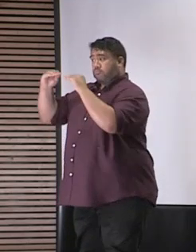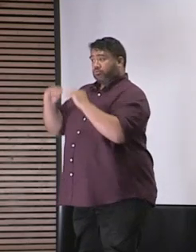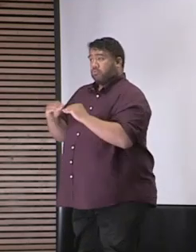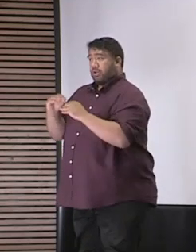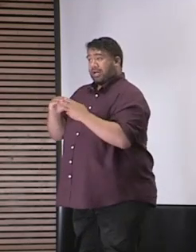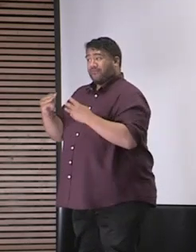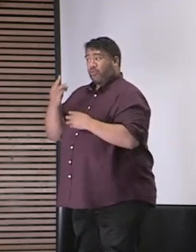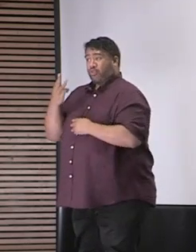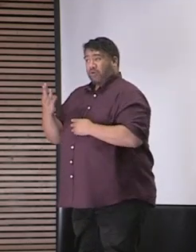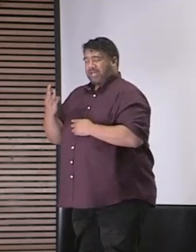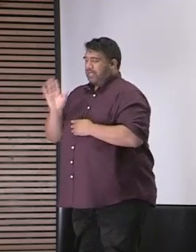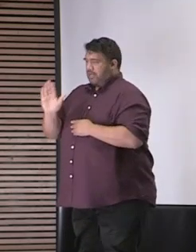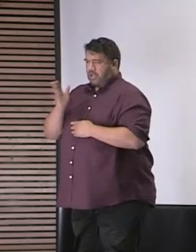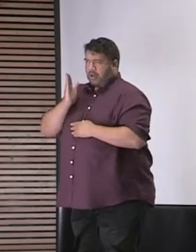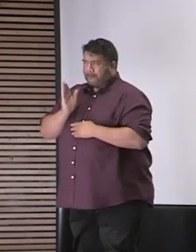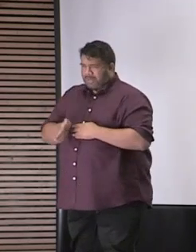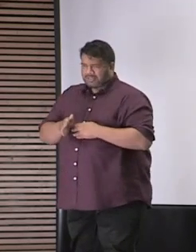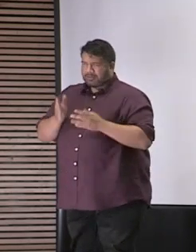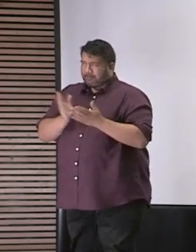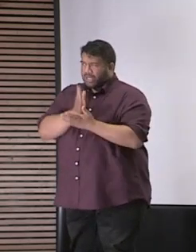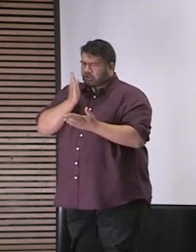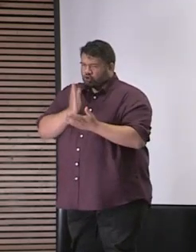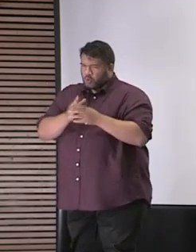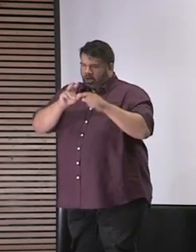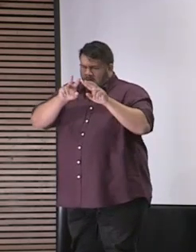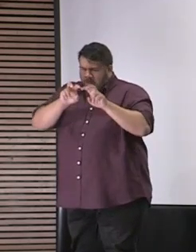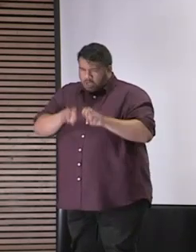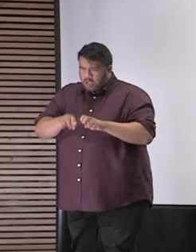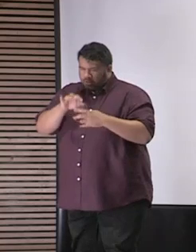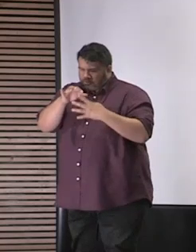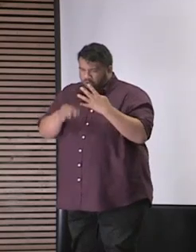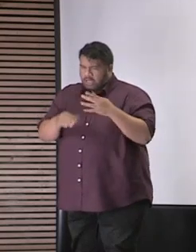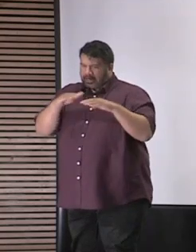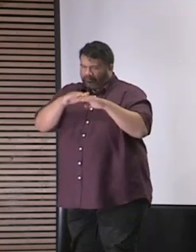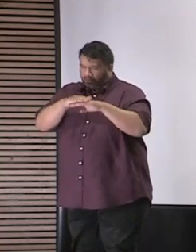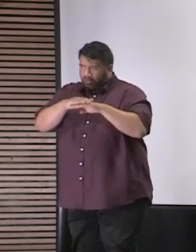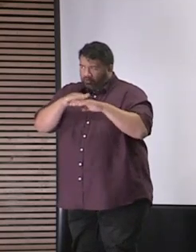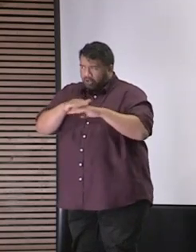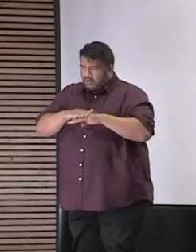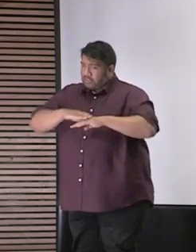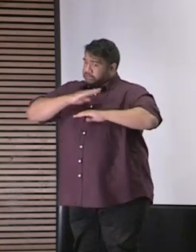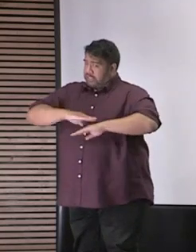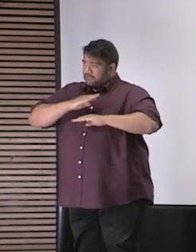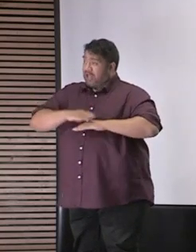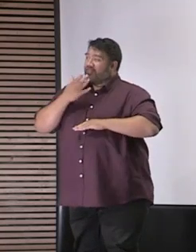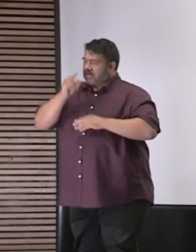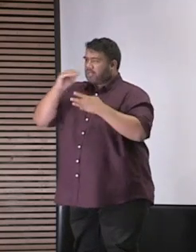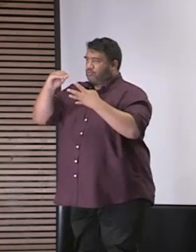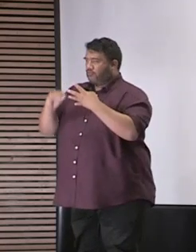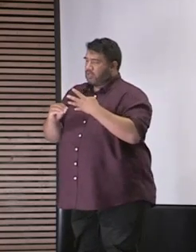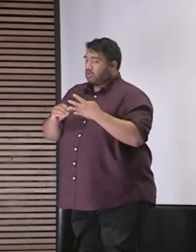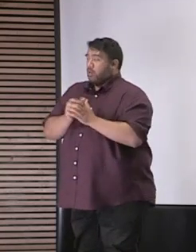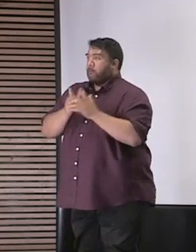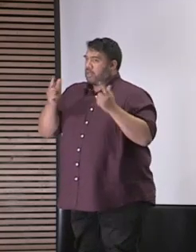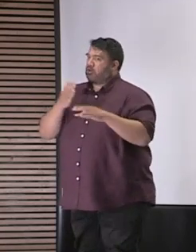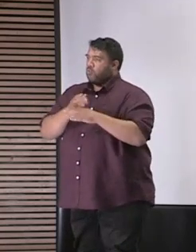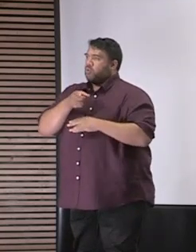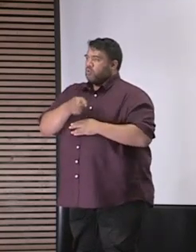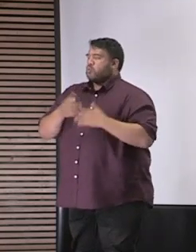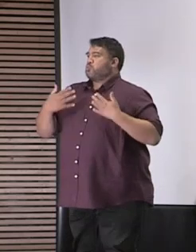Planificación intensiva.